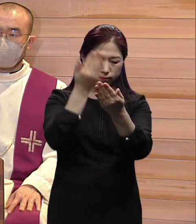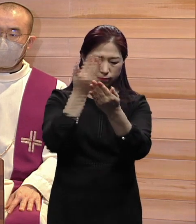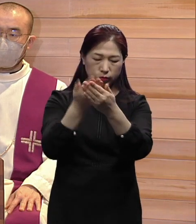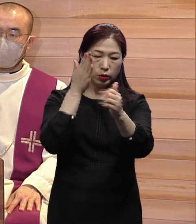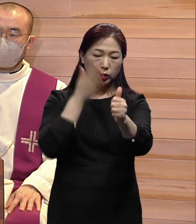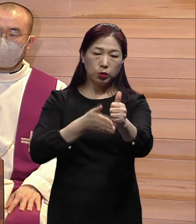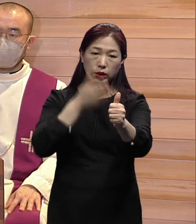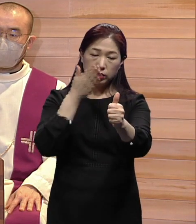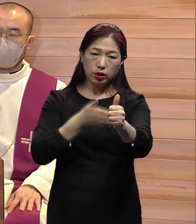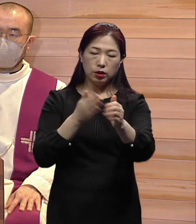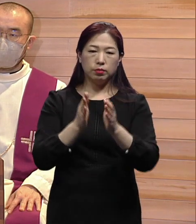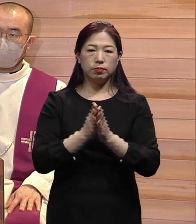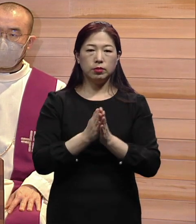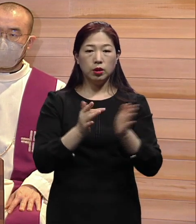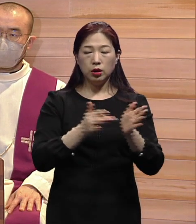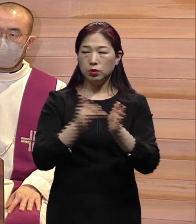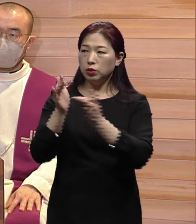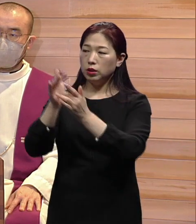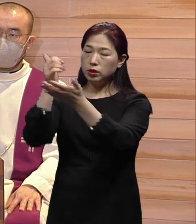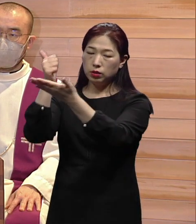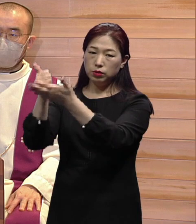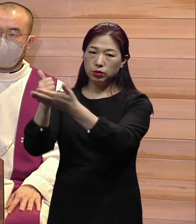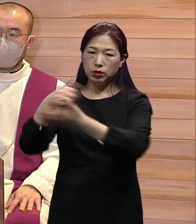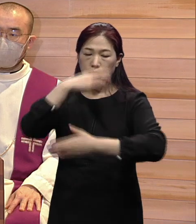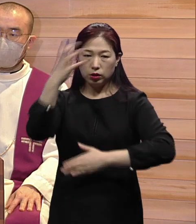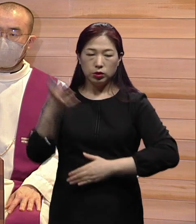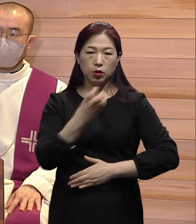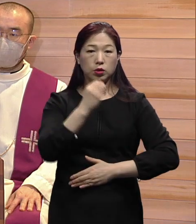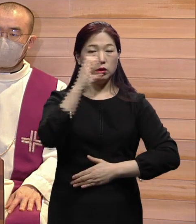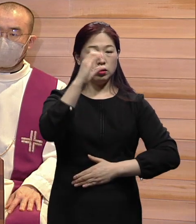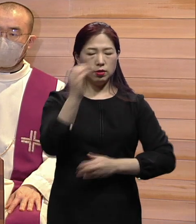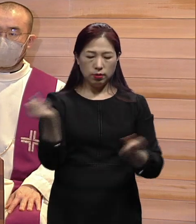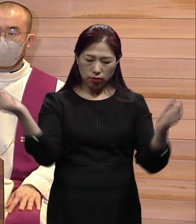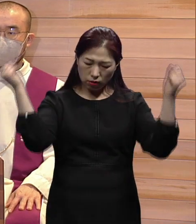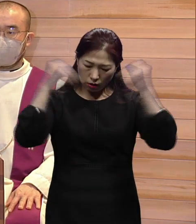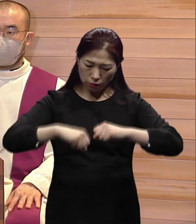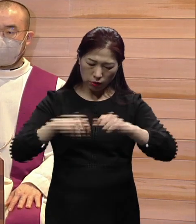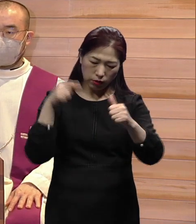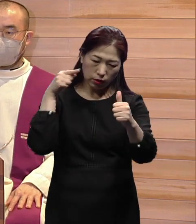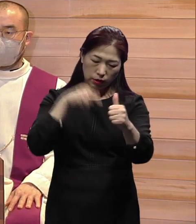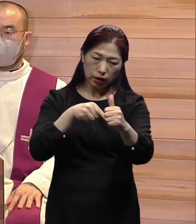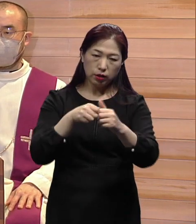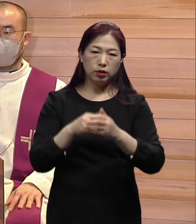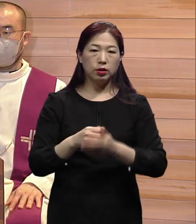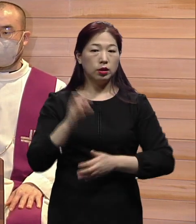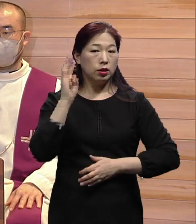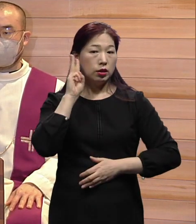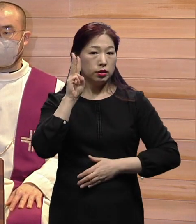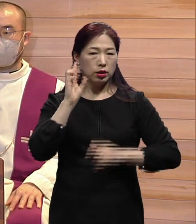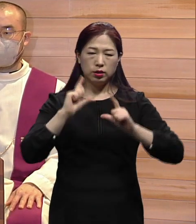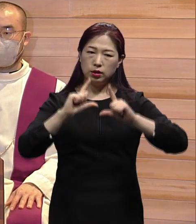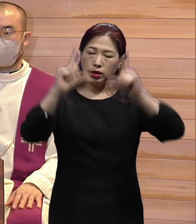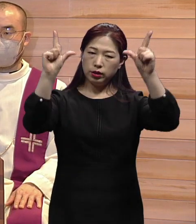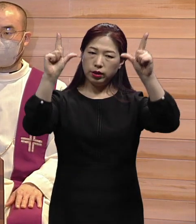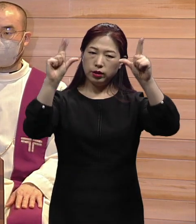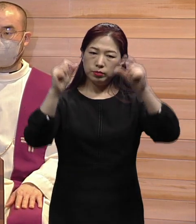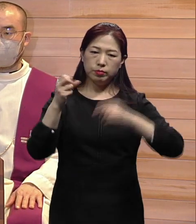예수님은 "이 성전을 허물어라! 그러면 내가 사흘 안에 다시 세우겠다" 라고 하셨습니다